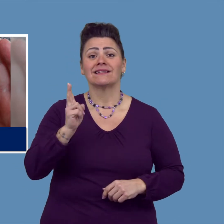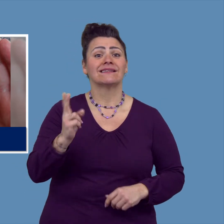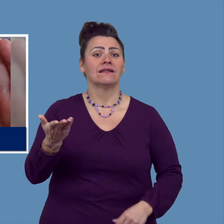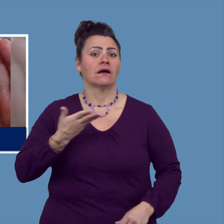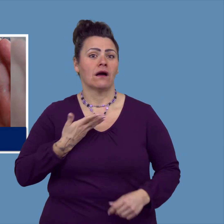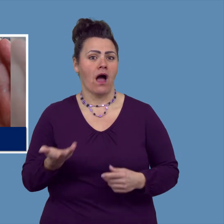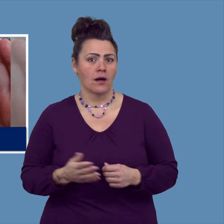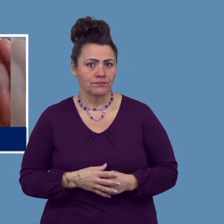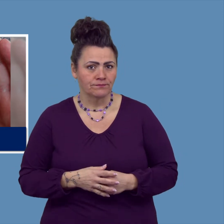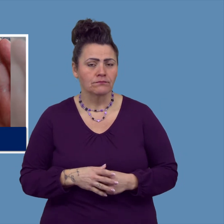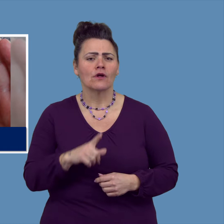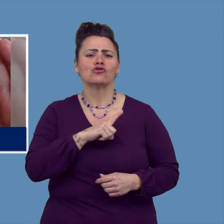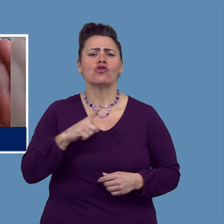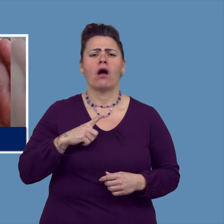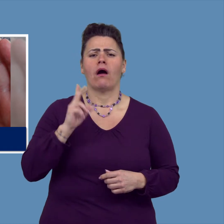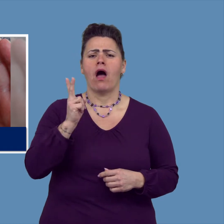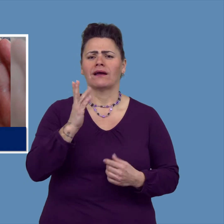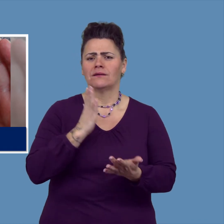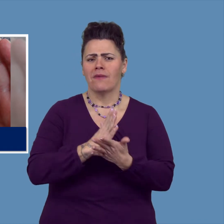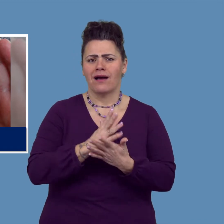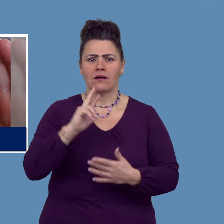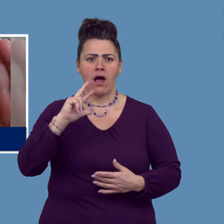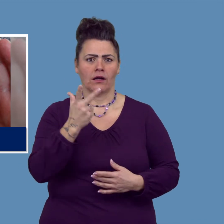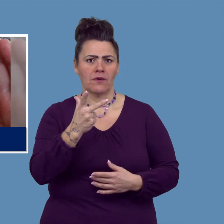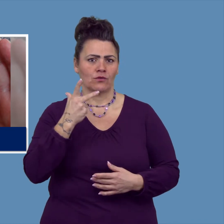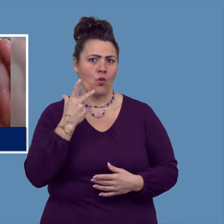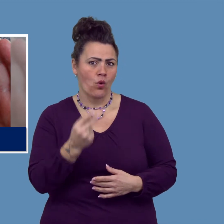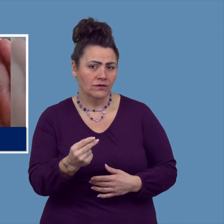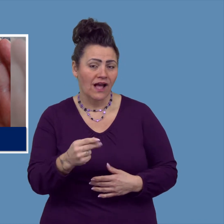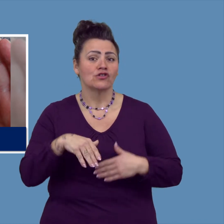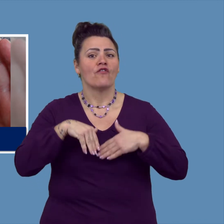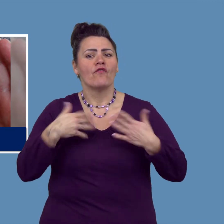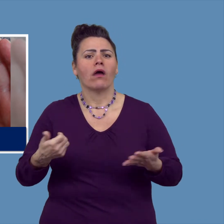illetve február 15-től csak az minősül oltottnak, aki megkapta a harmadik oltást,